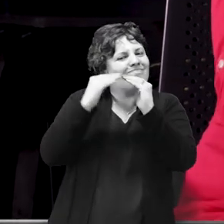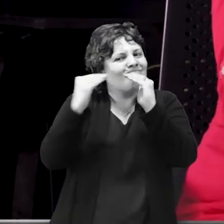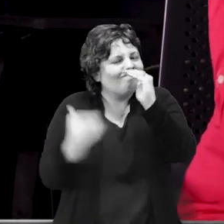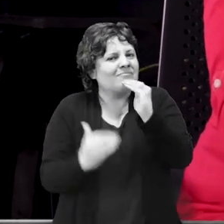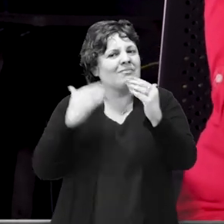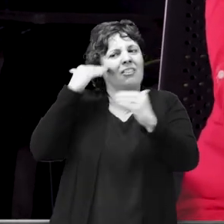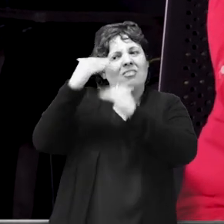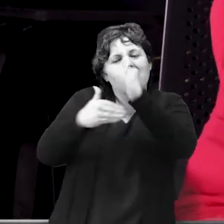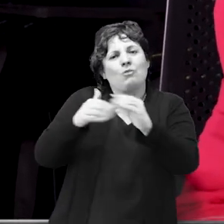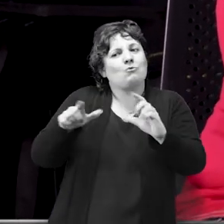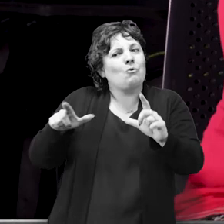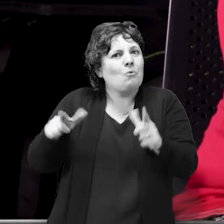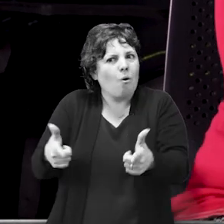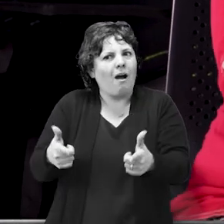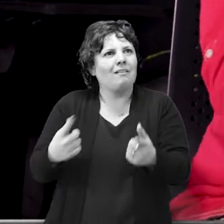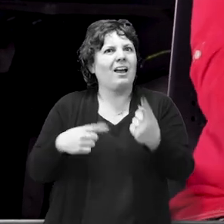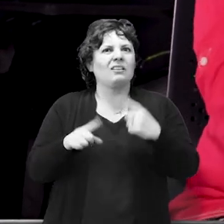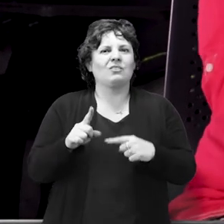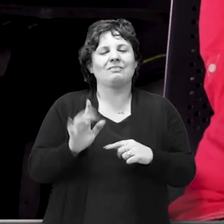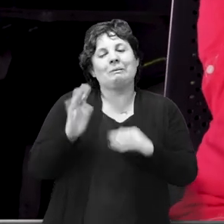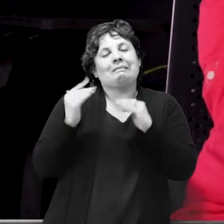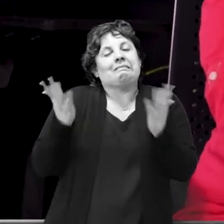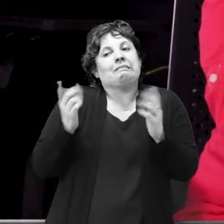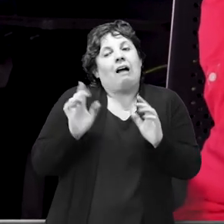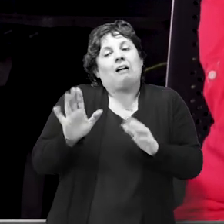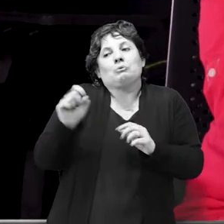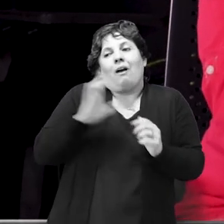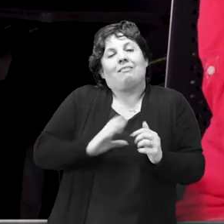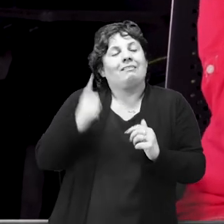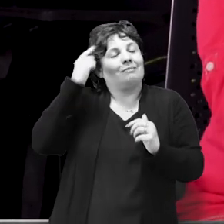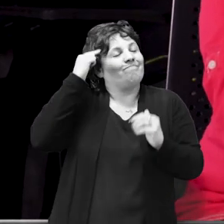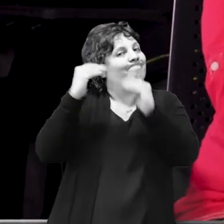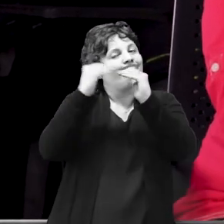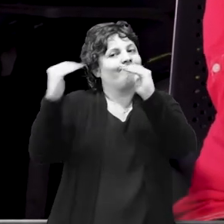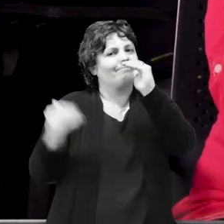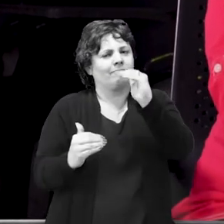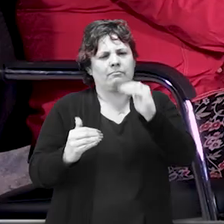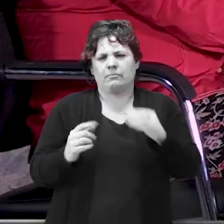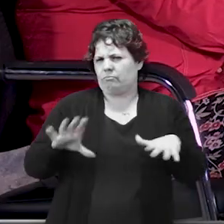y que por lo tanto tiene esta inferioridad como condición no es exacta